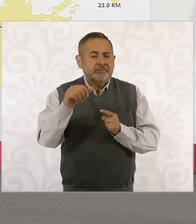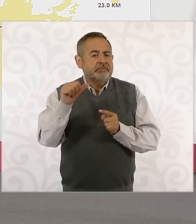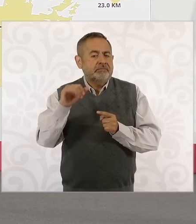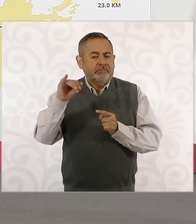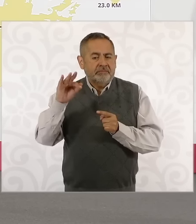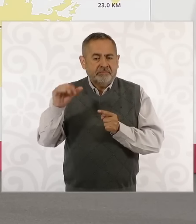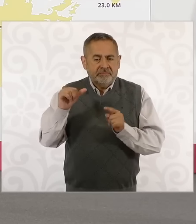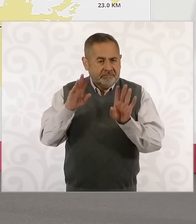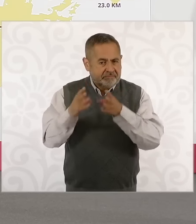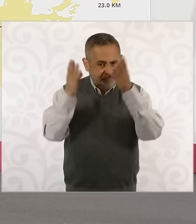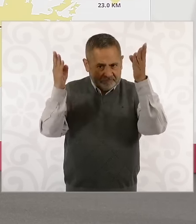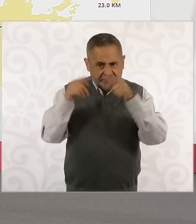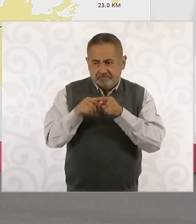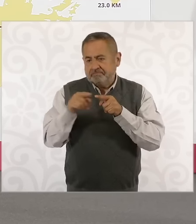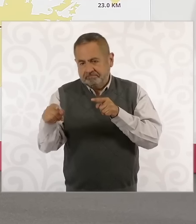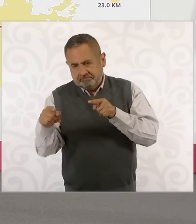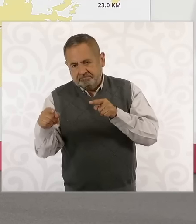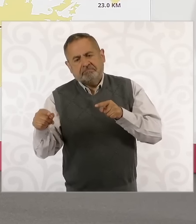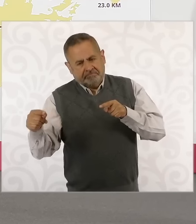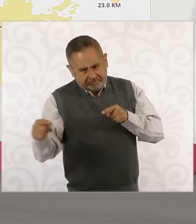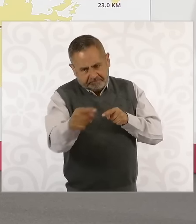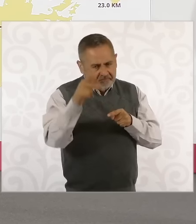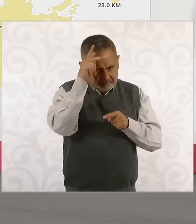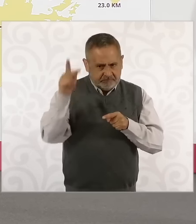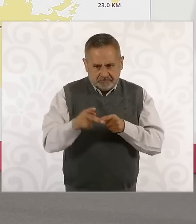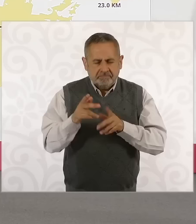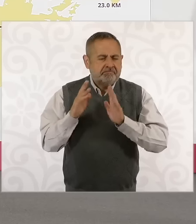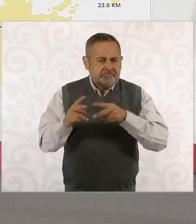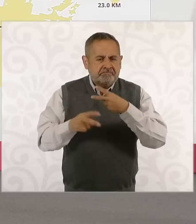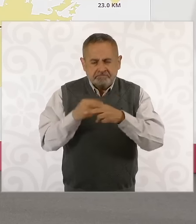siendo lo más relevante del reporte actual, donde se tiene la manifestación de impacto ambiental,